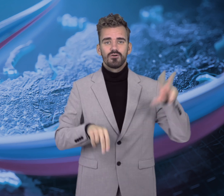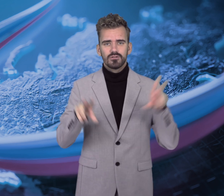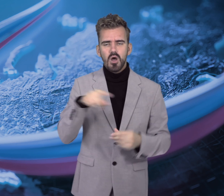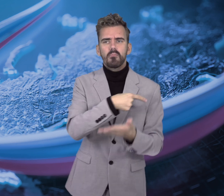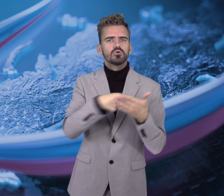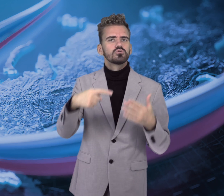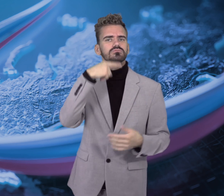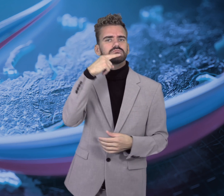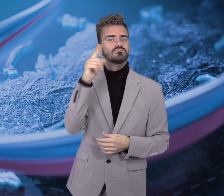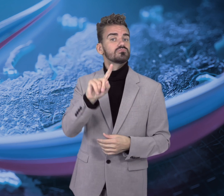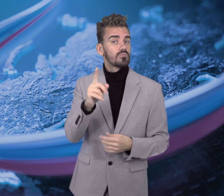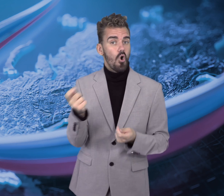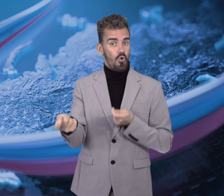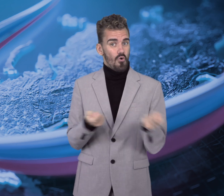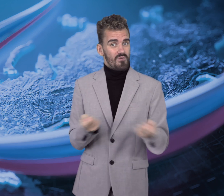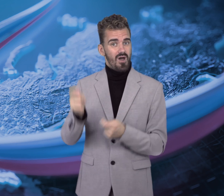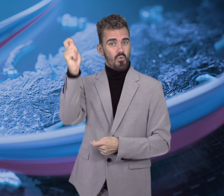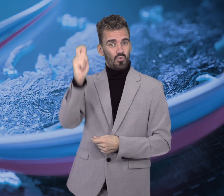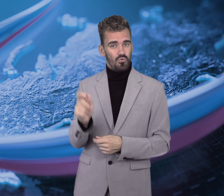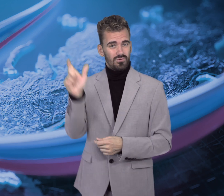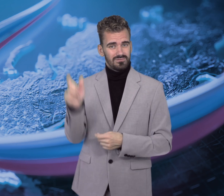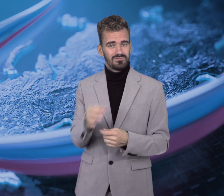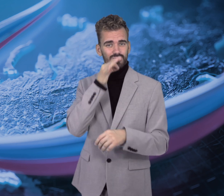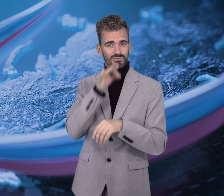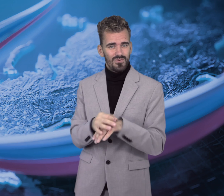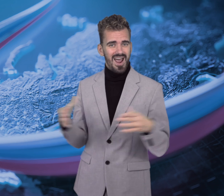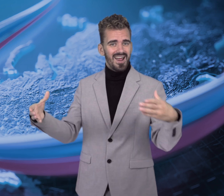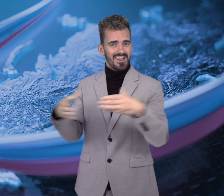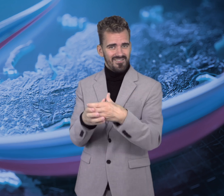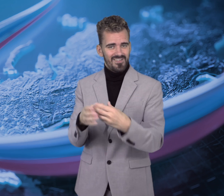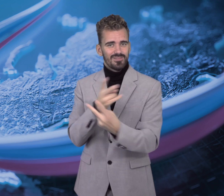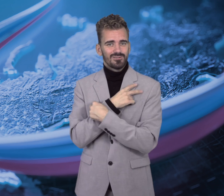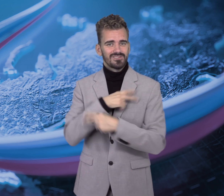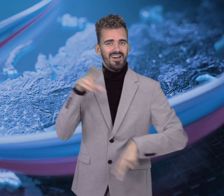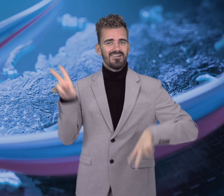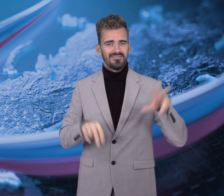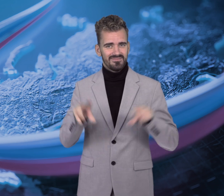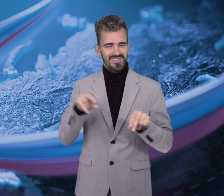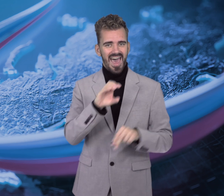и подчеркнул, что художественный руководитель коллектива «Ангелы Надежды»